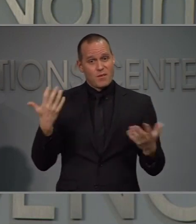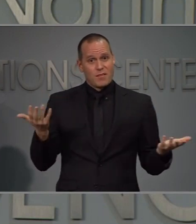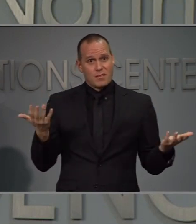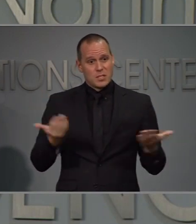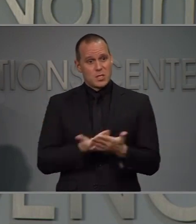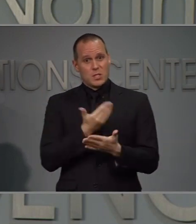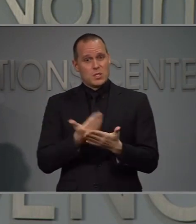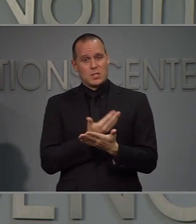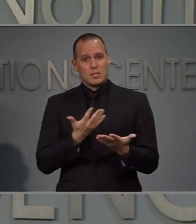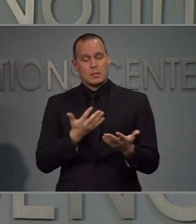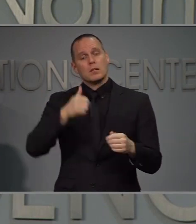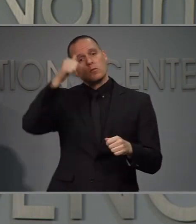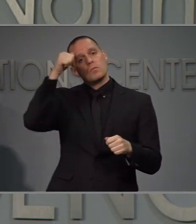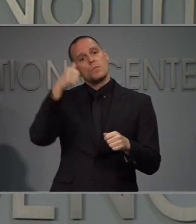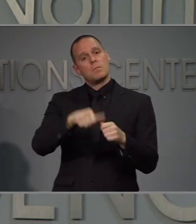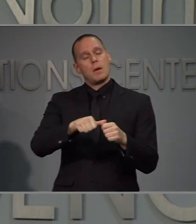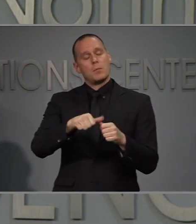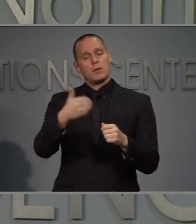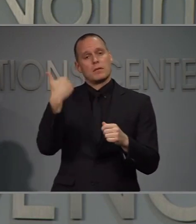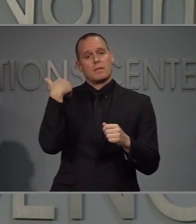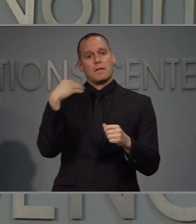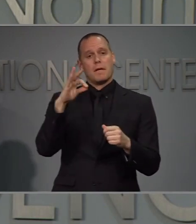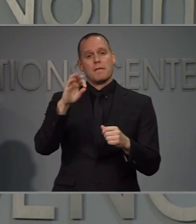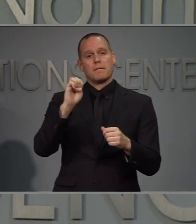Para poder identificar a covid diecinueve desde un